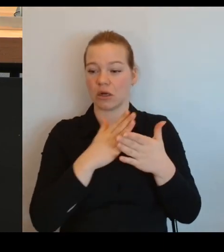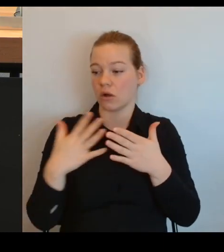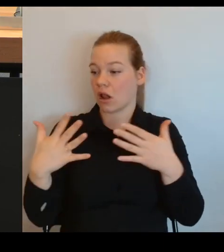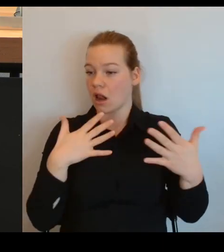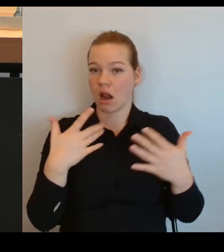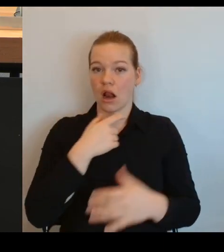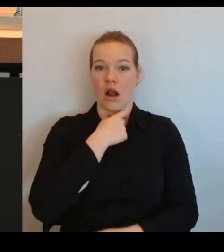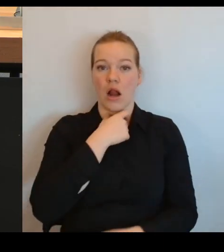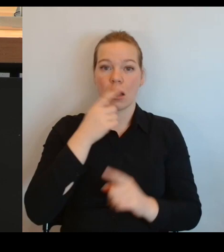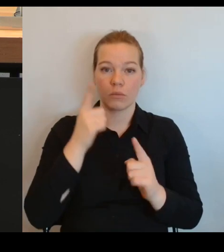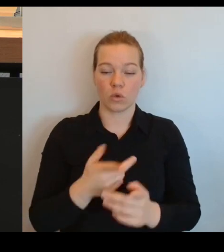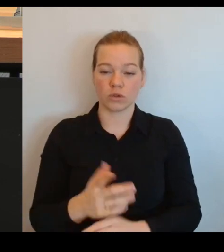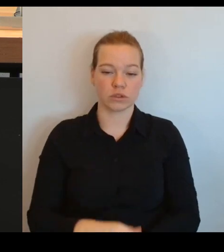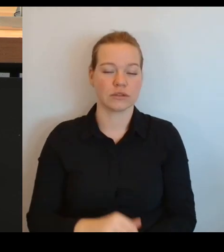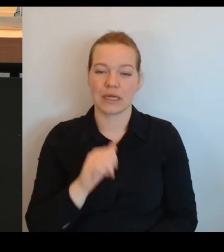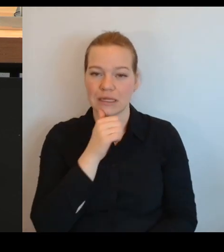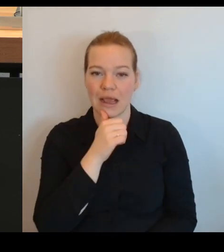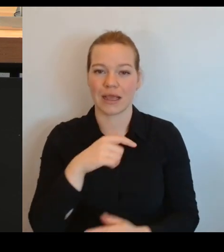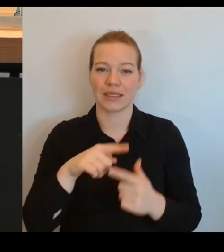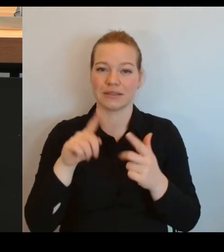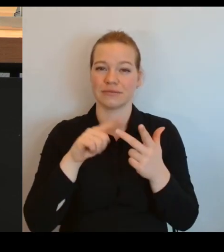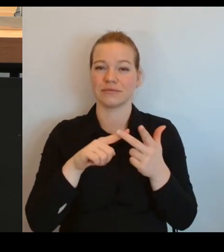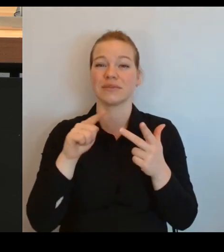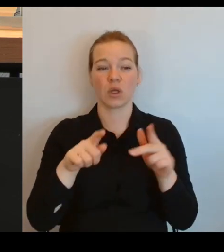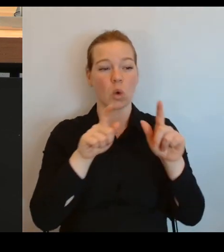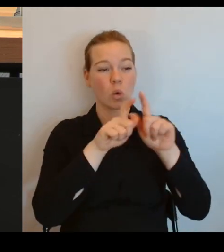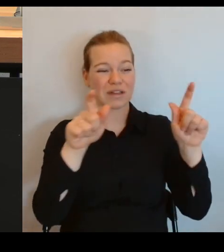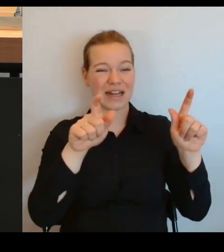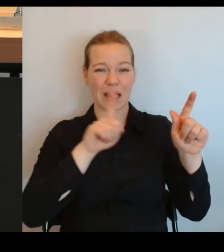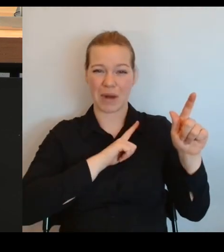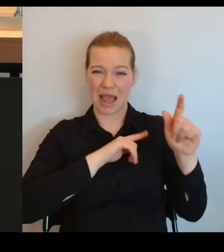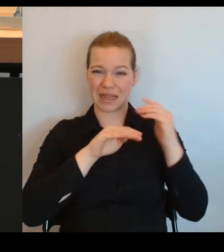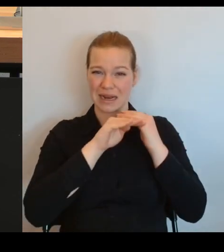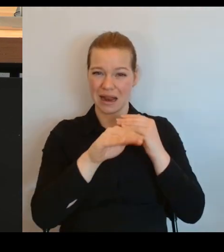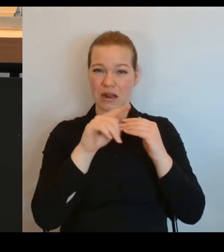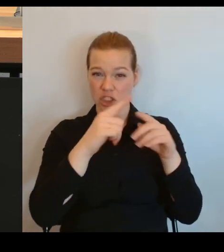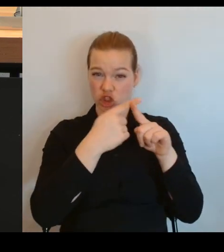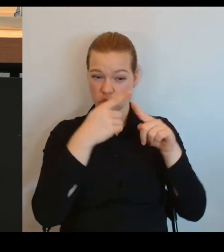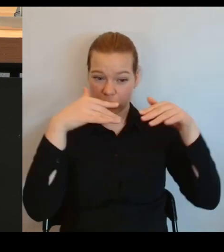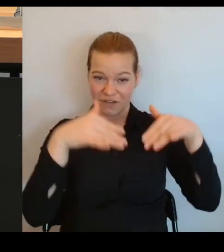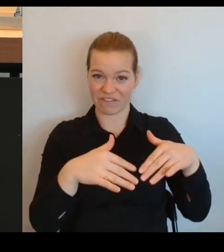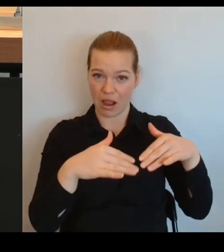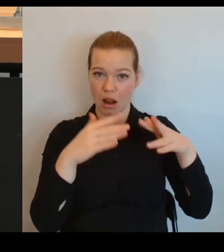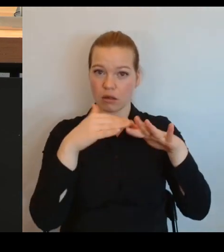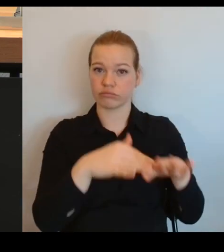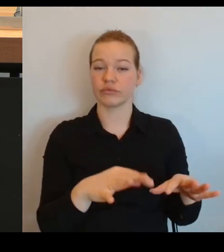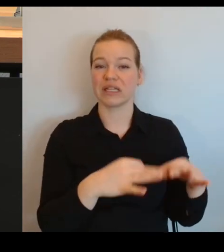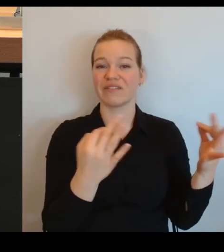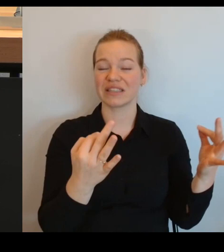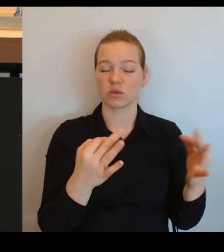Viertens Klarheit über den Investitionsstau Berlins zu bekommen. Fünftens Personal im öffentlichen Dienst deutlich